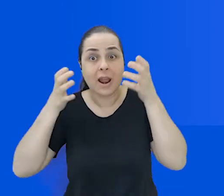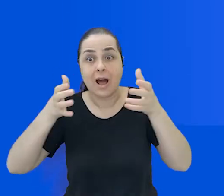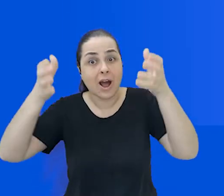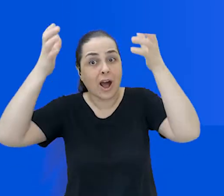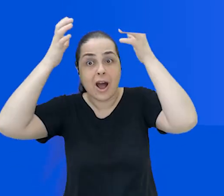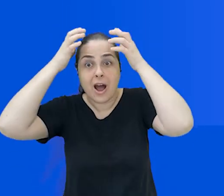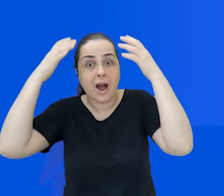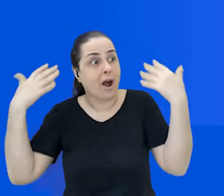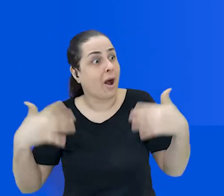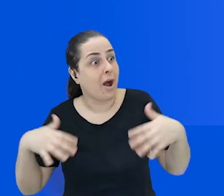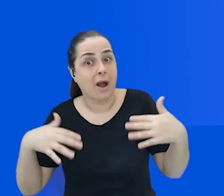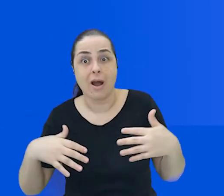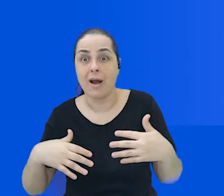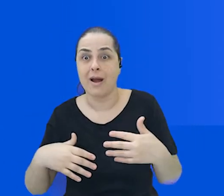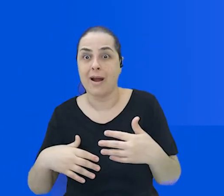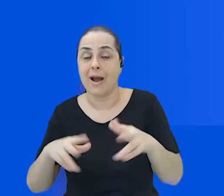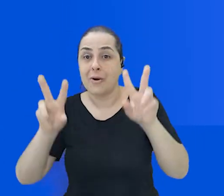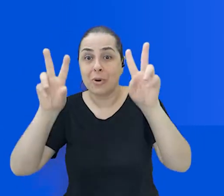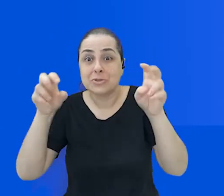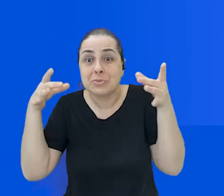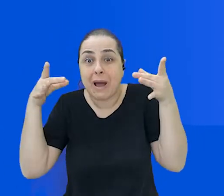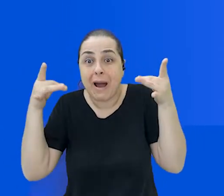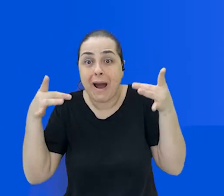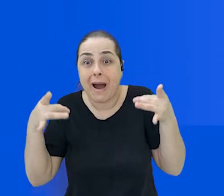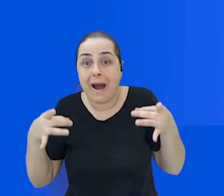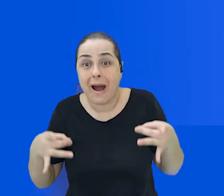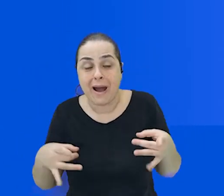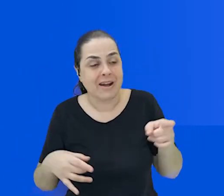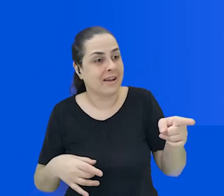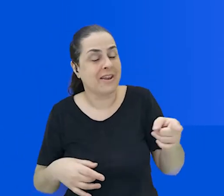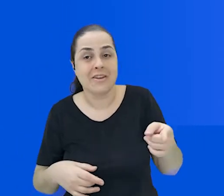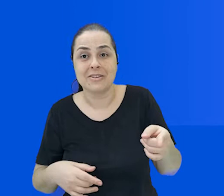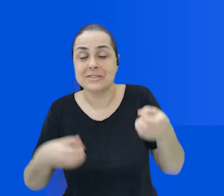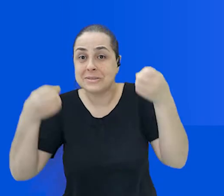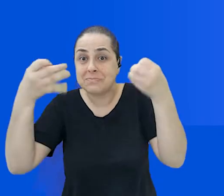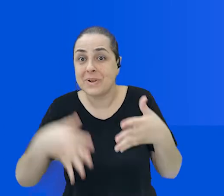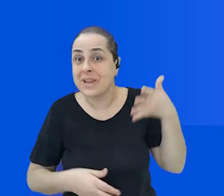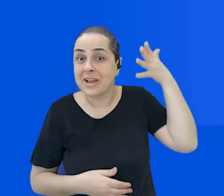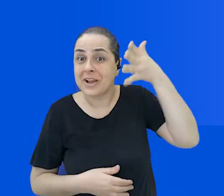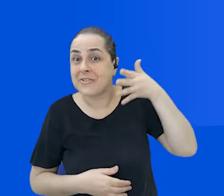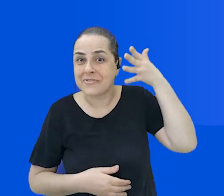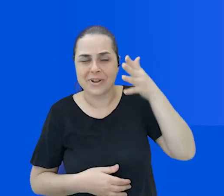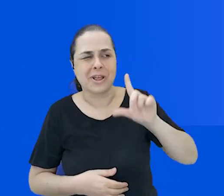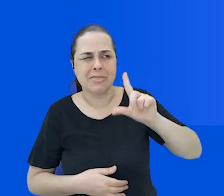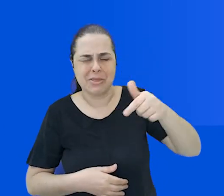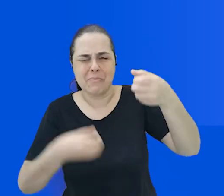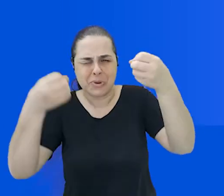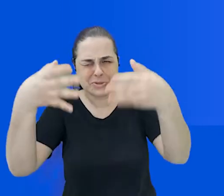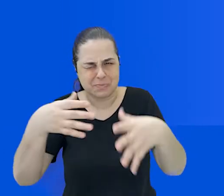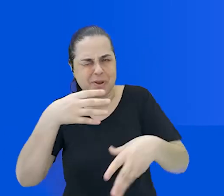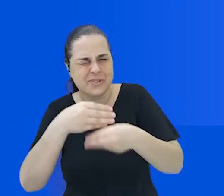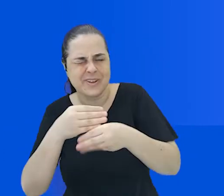de uma maneira, que negócio tão complexo, né? Mas fala aí, pois eu falo aqui Chefa. Eu ia,